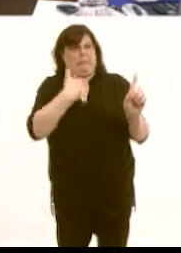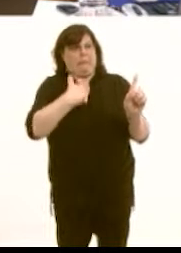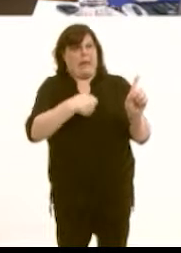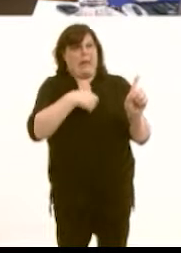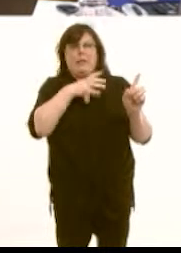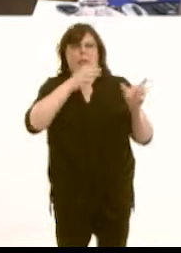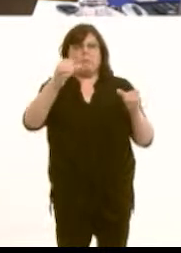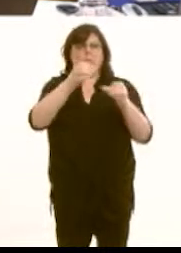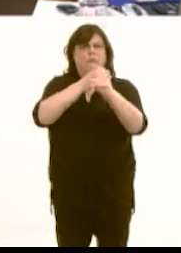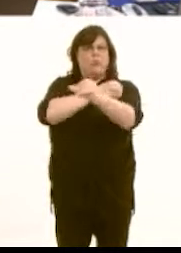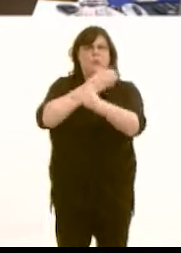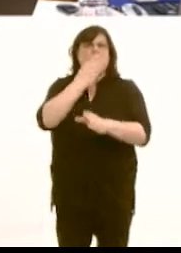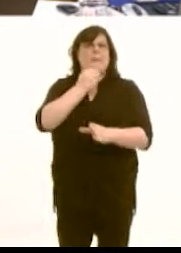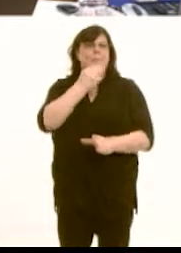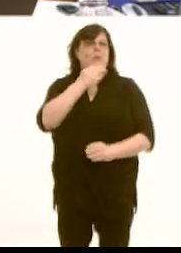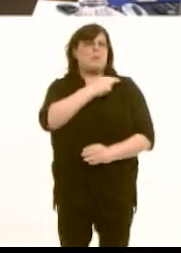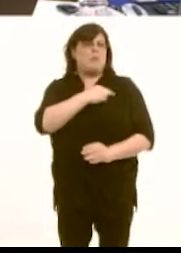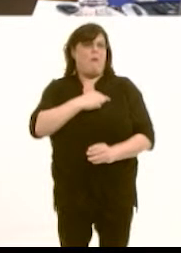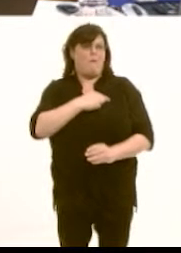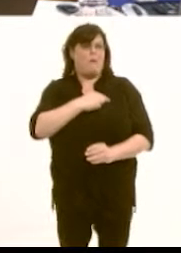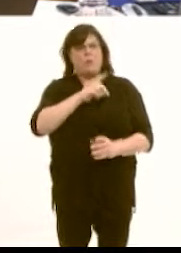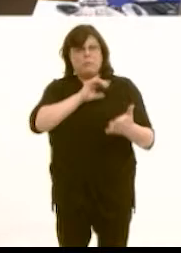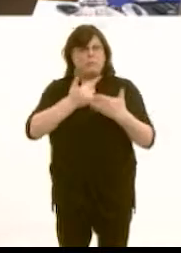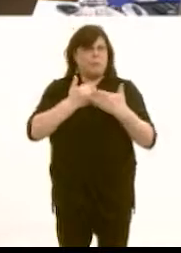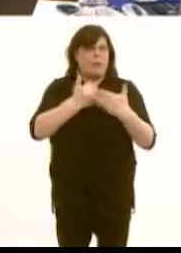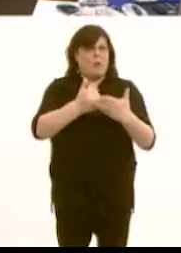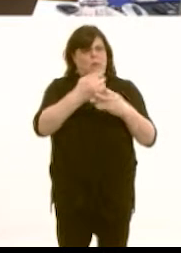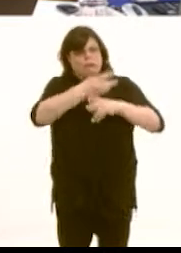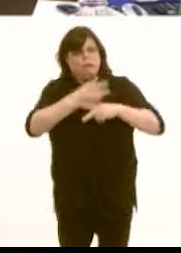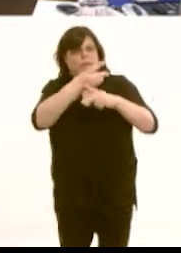Nid ywín rhywbeth sydd i fod yn barhaol; mae hynnyín iawn.